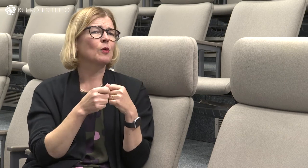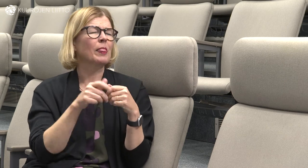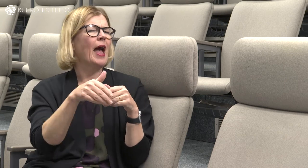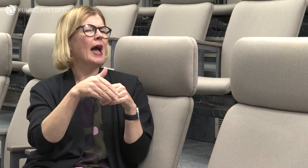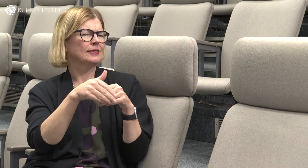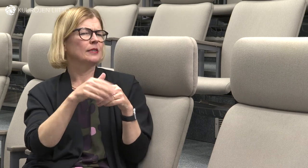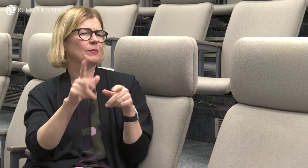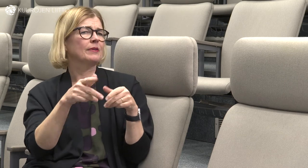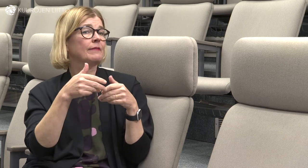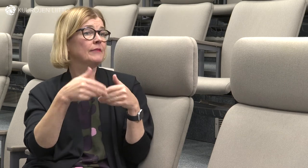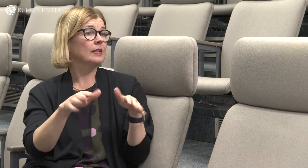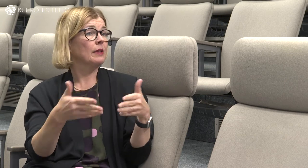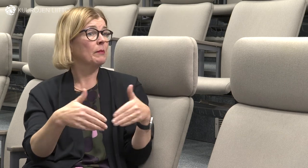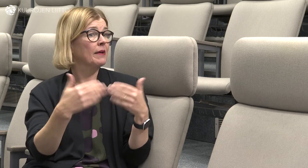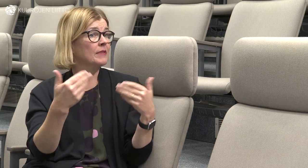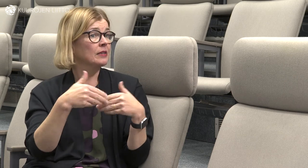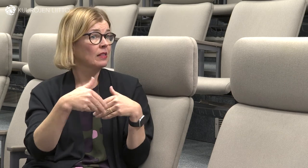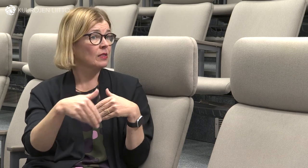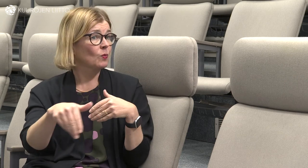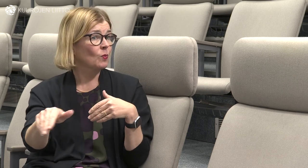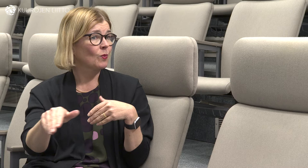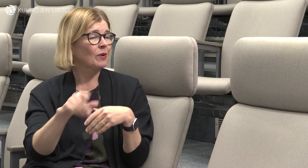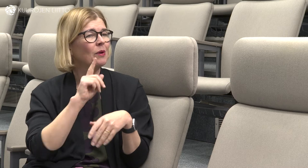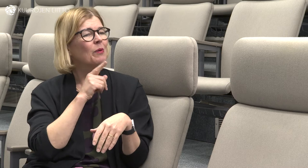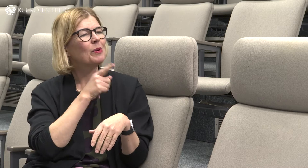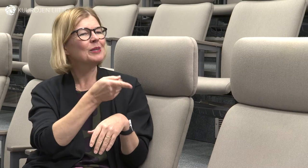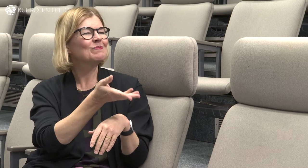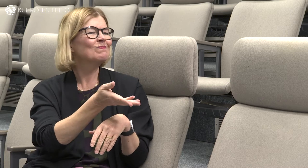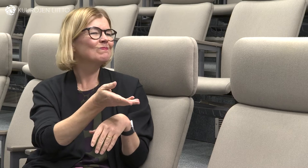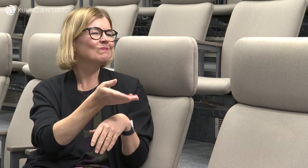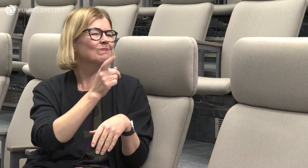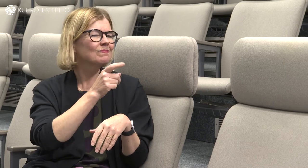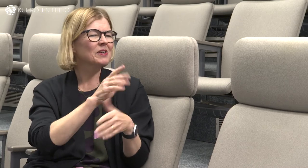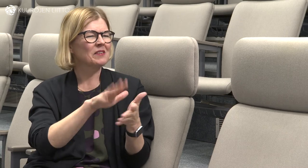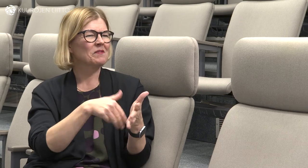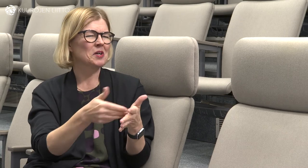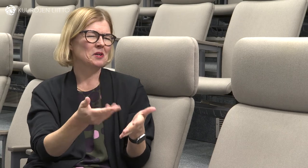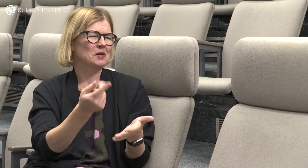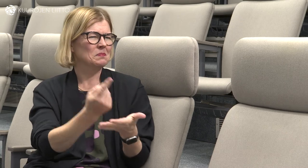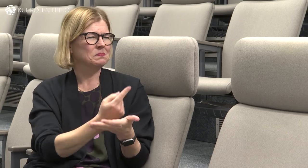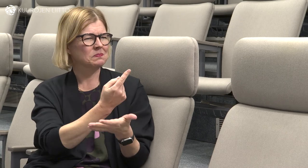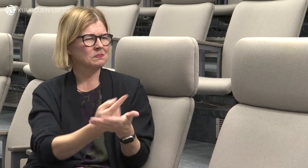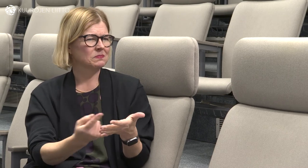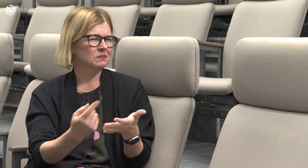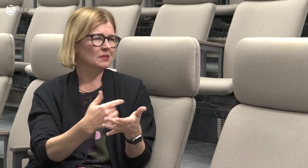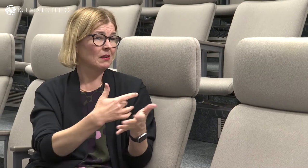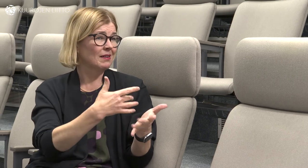Tänäkin päivänä kuuro voi törmätä tilanteisiin, - joissa hänen kykyjään vähätellään kuurouden vuoksi.